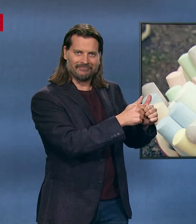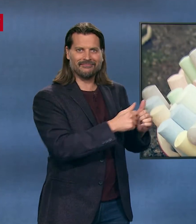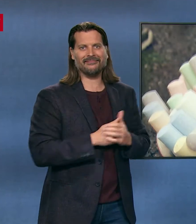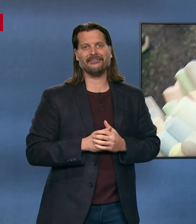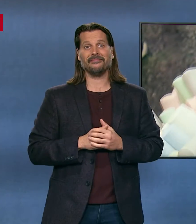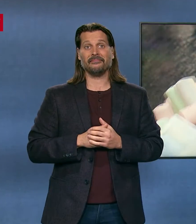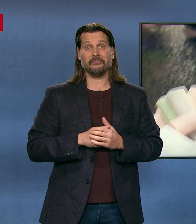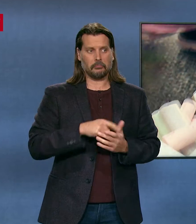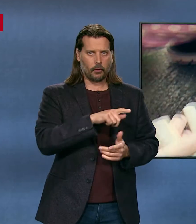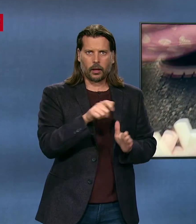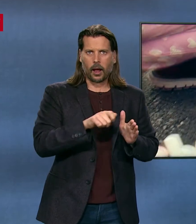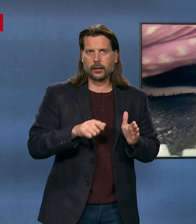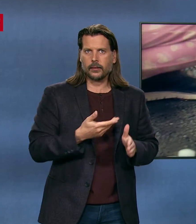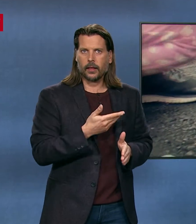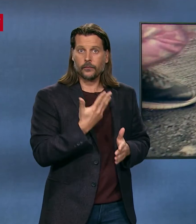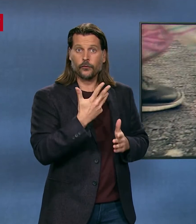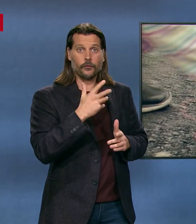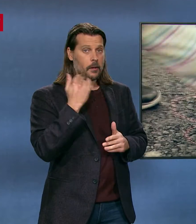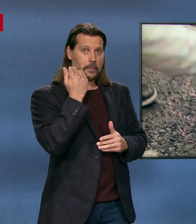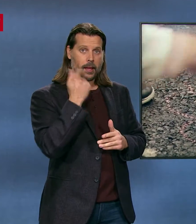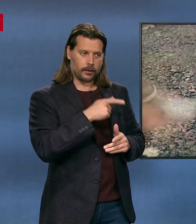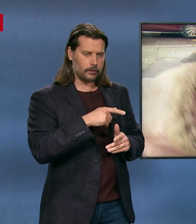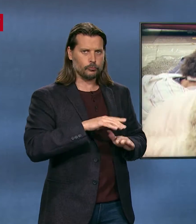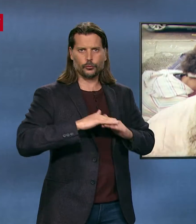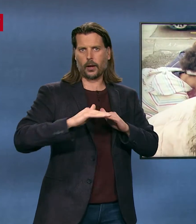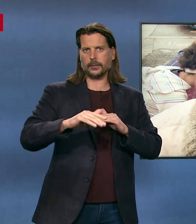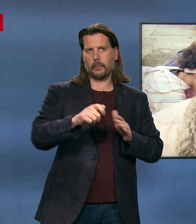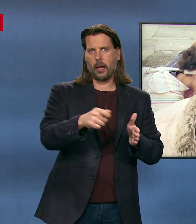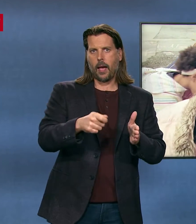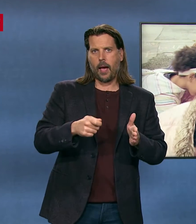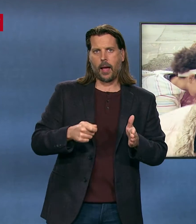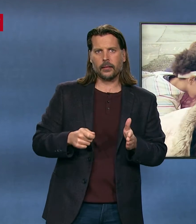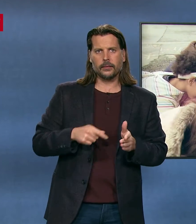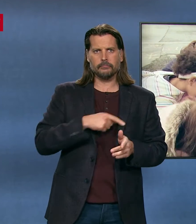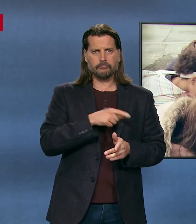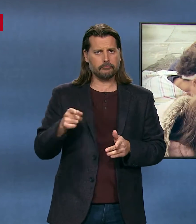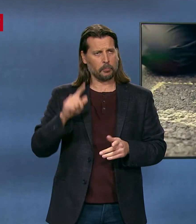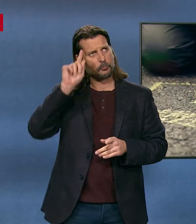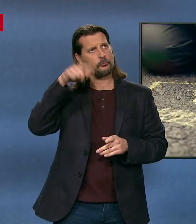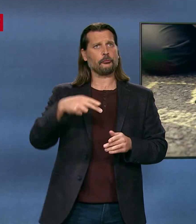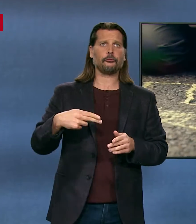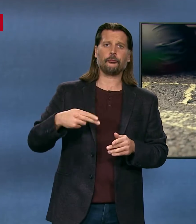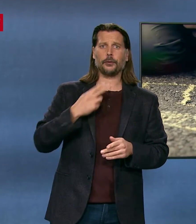Diese fünf Mädchen malen mit Kreide. Und zwar nicht nur aus Spass, sondern aus einem bestimmten Grund.